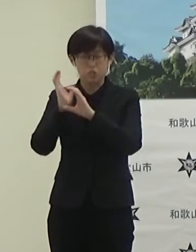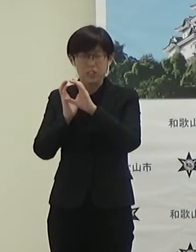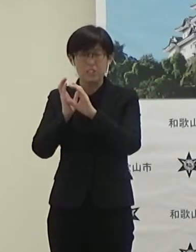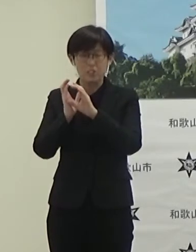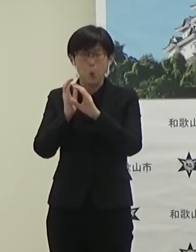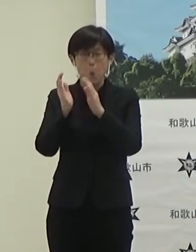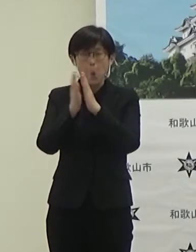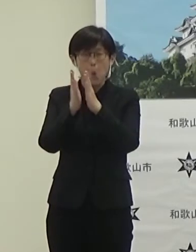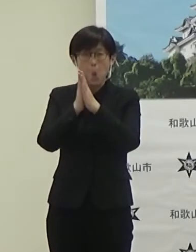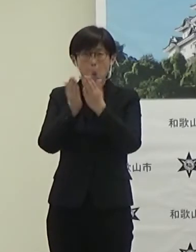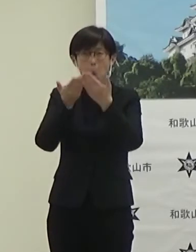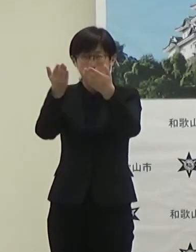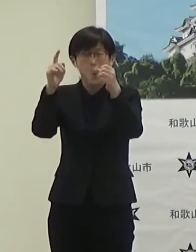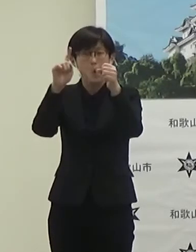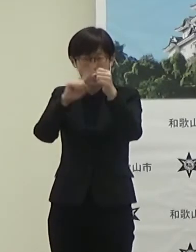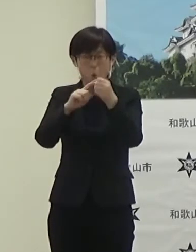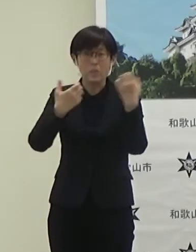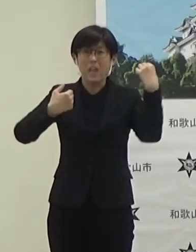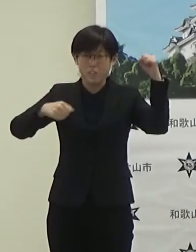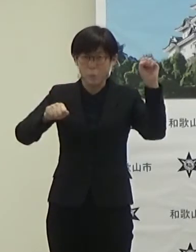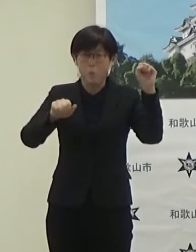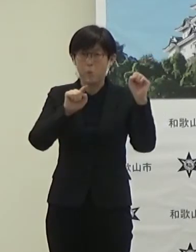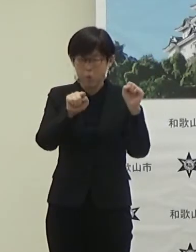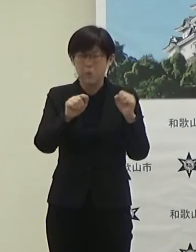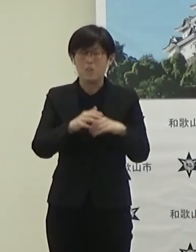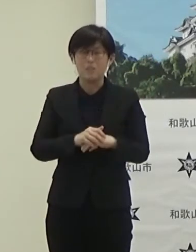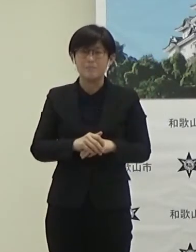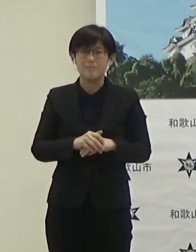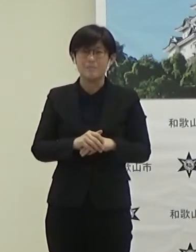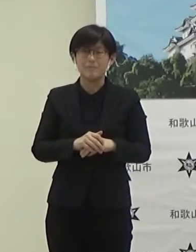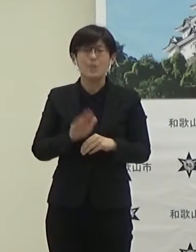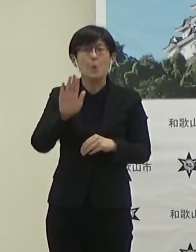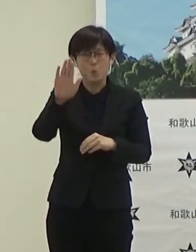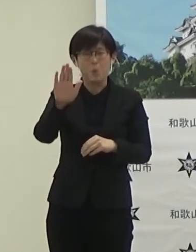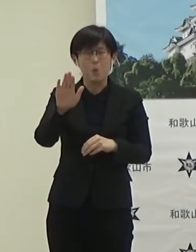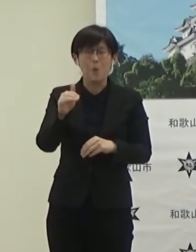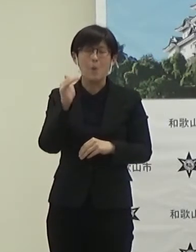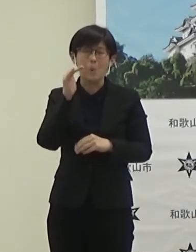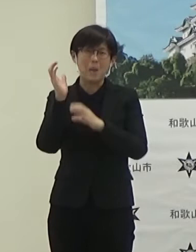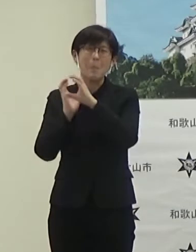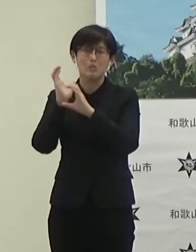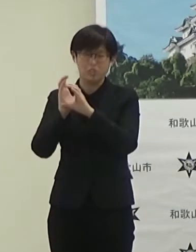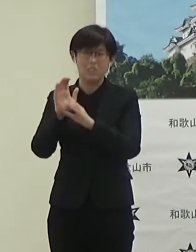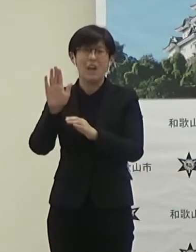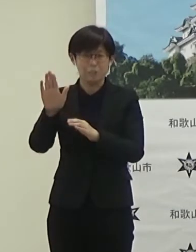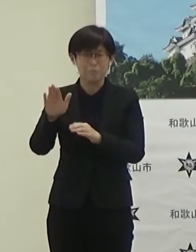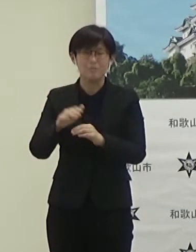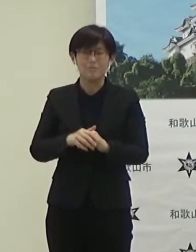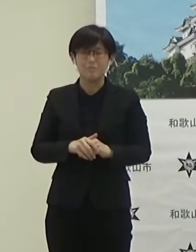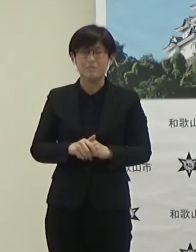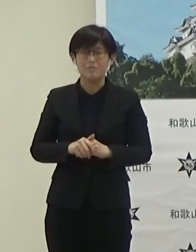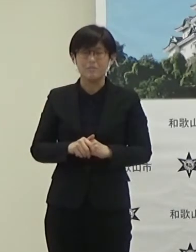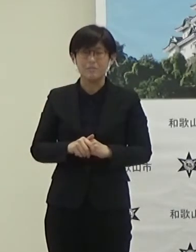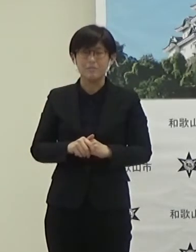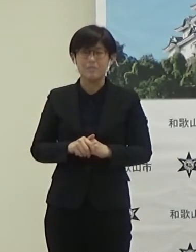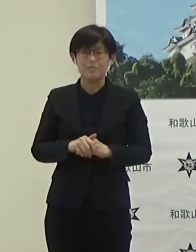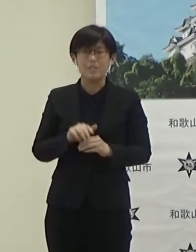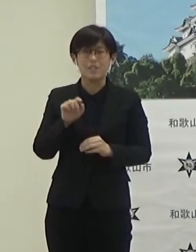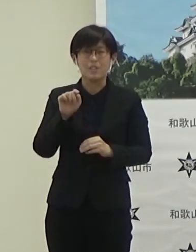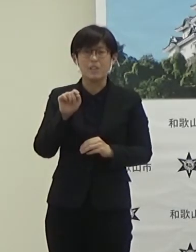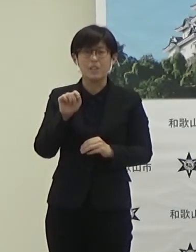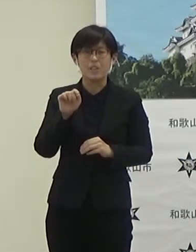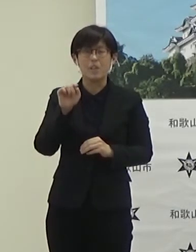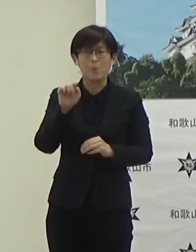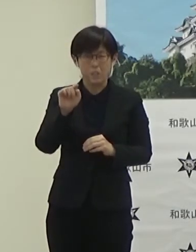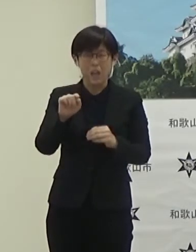これは今度和歌祭400年があるんですけど これが市の無形民俗文化財として